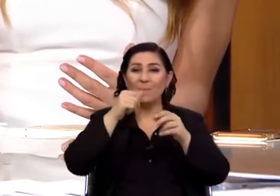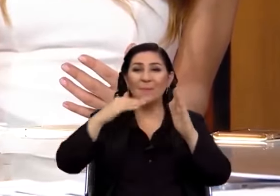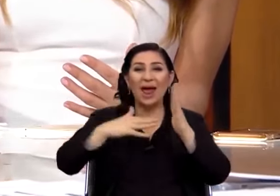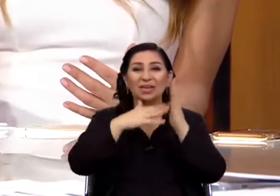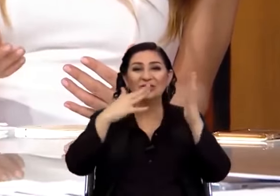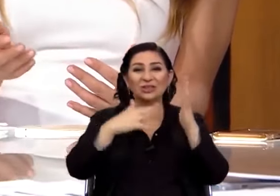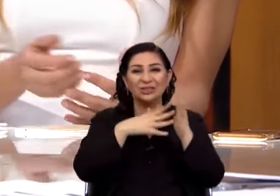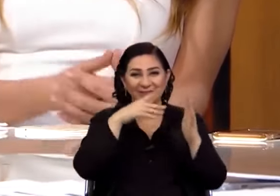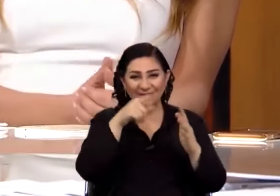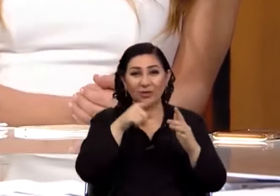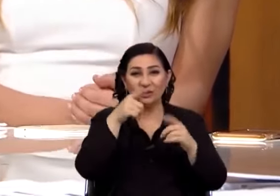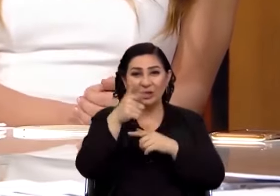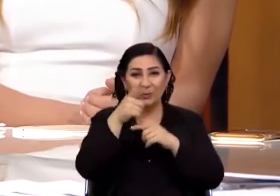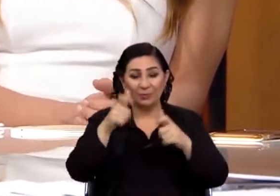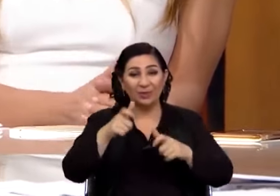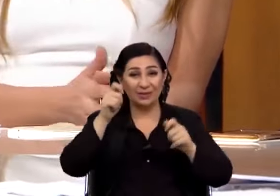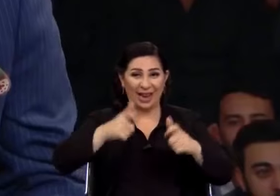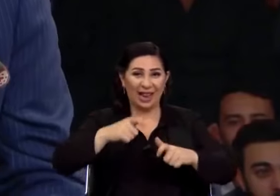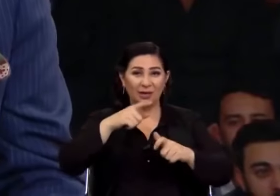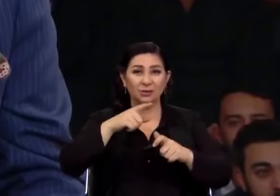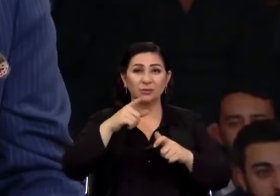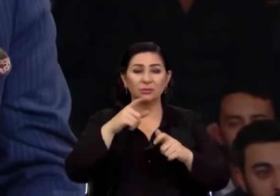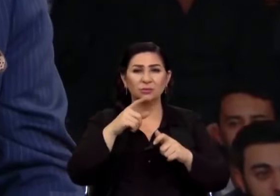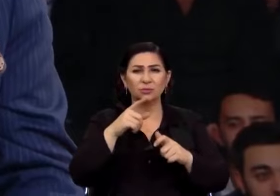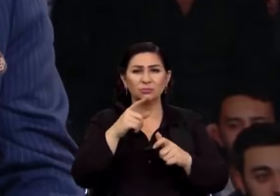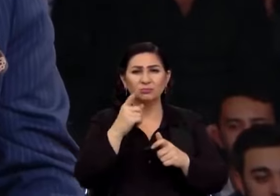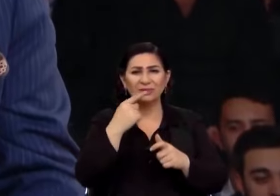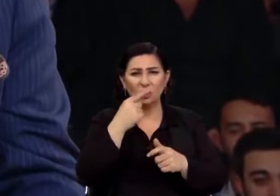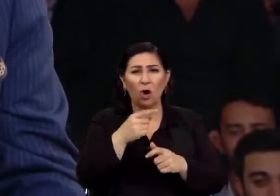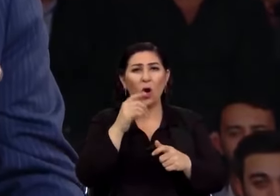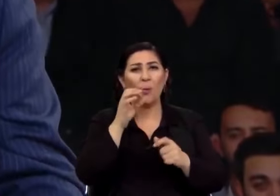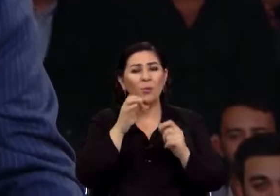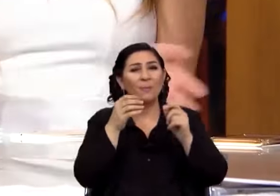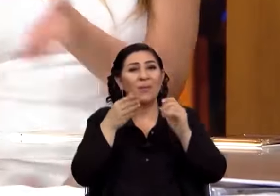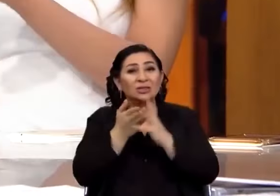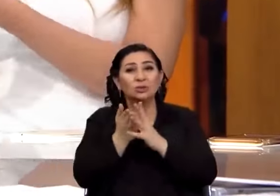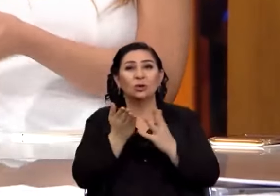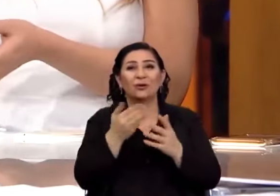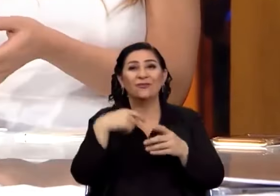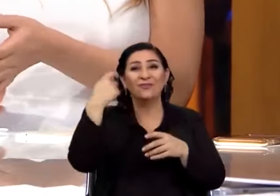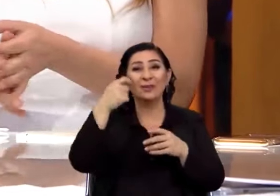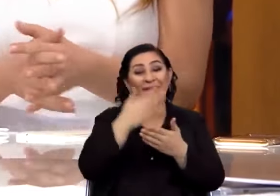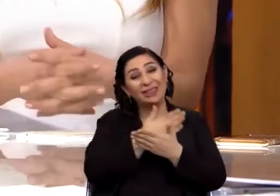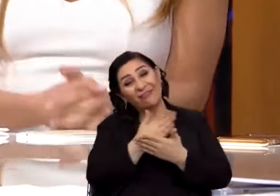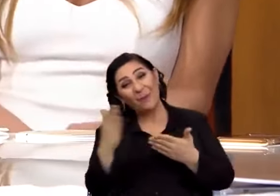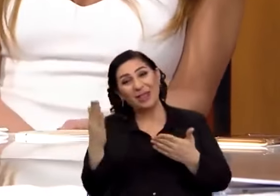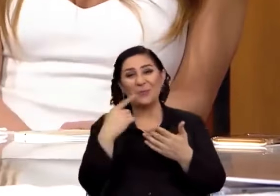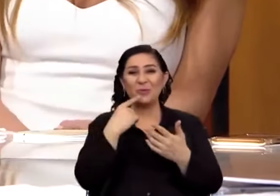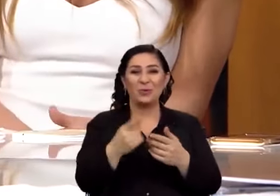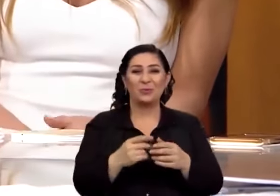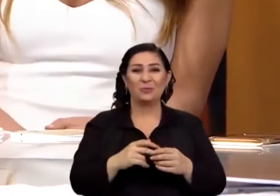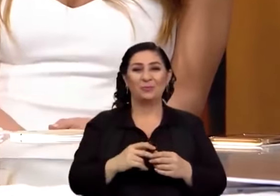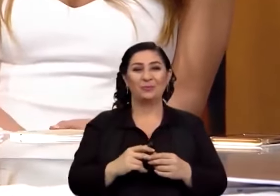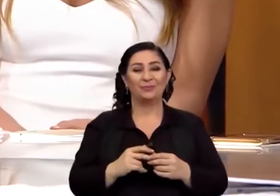Evet yani e gitmeden önce çocuk dürüstçe bir şey söyleyecek Obruk barajından giriyor ben filme devam edelim diye şey yap Evet öyle yapıyoruz Evet filme devam